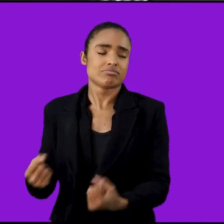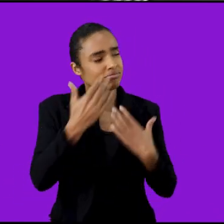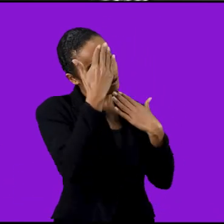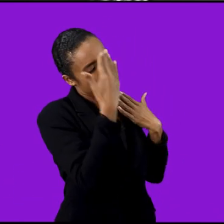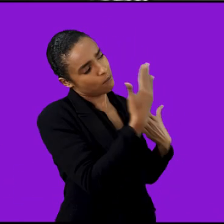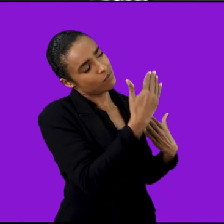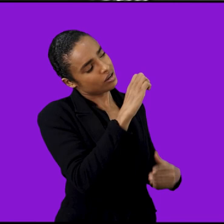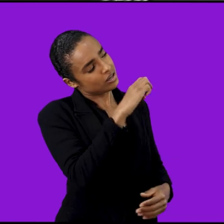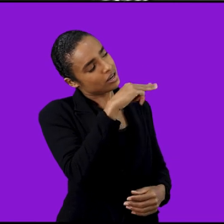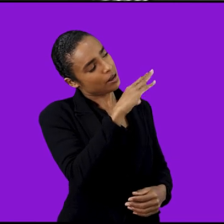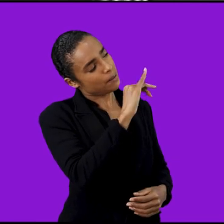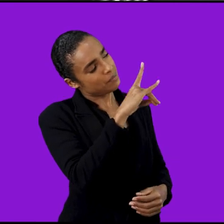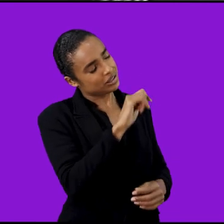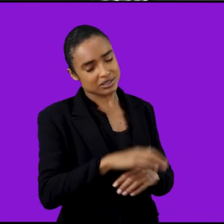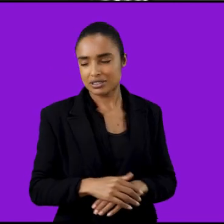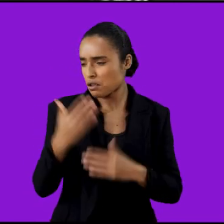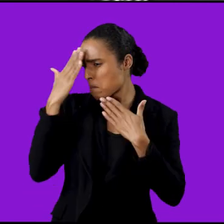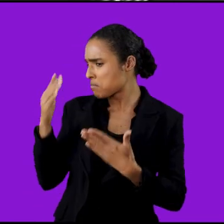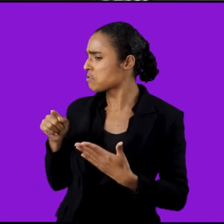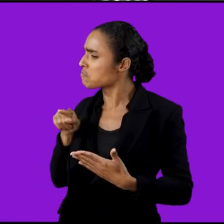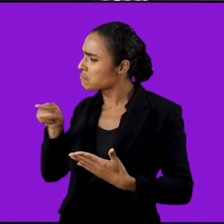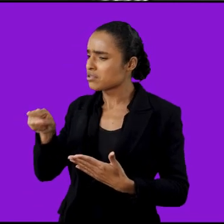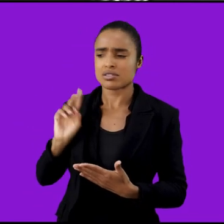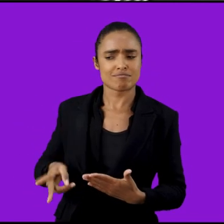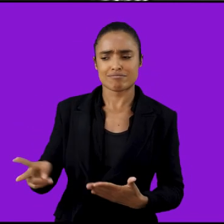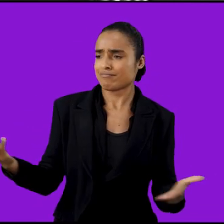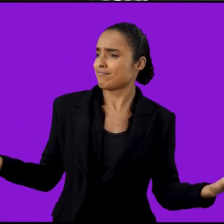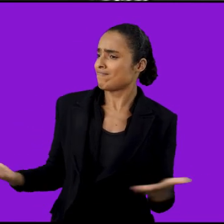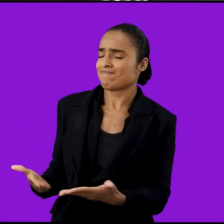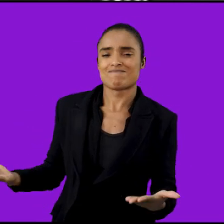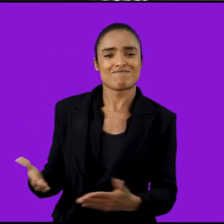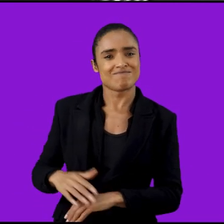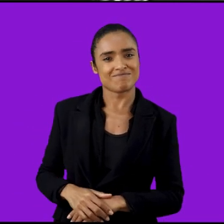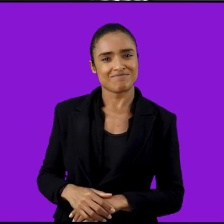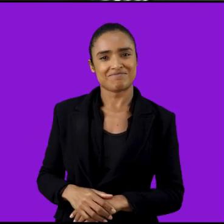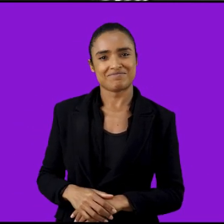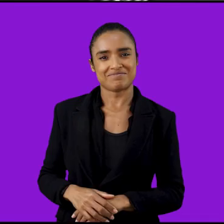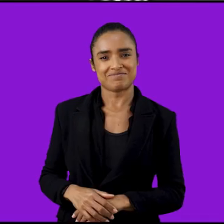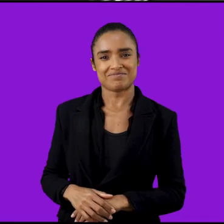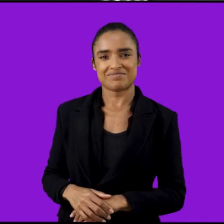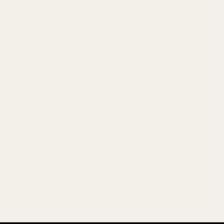Obrigado você. Por hoje e por sempre. É isso.